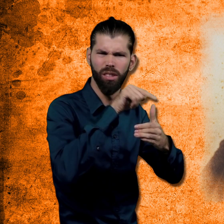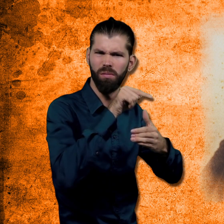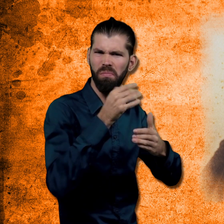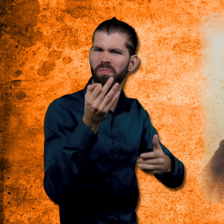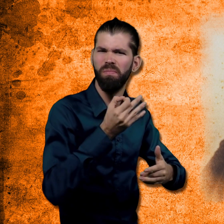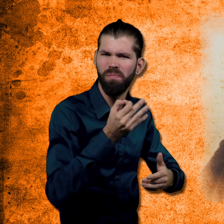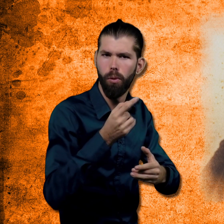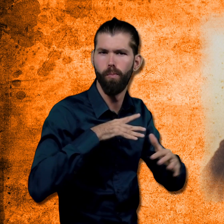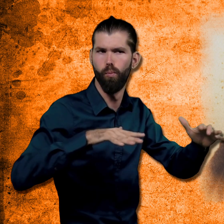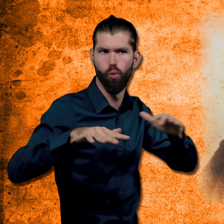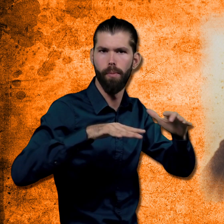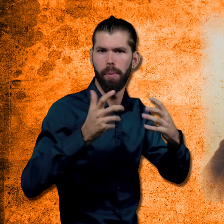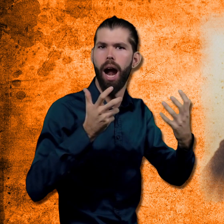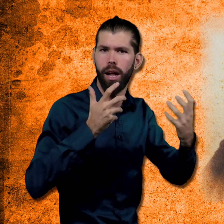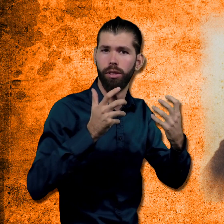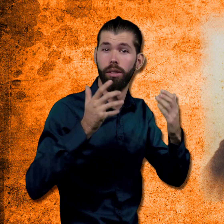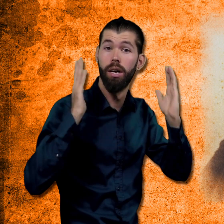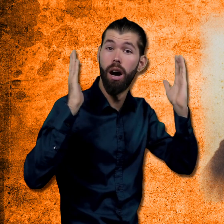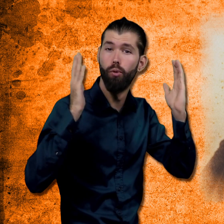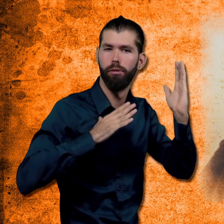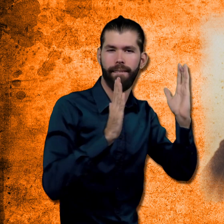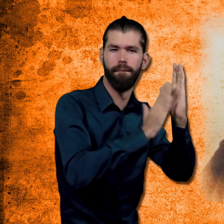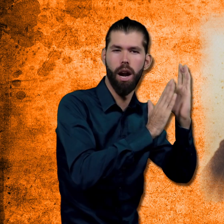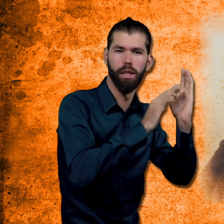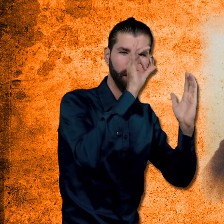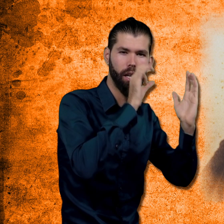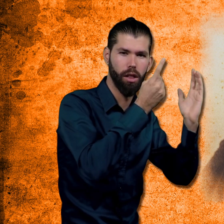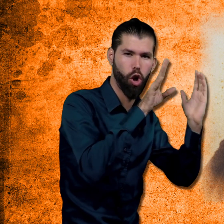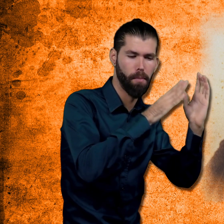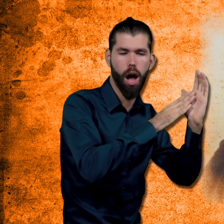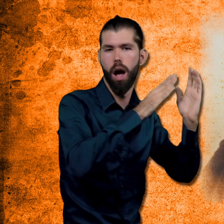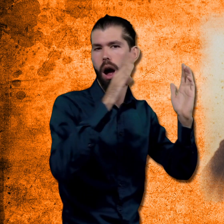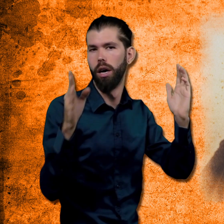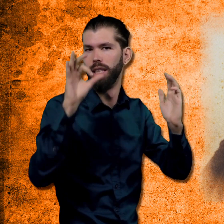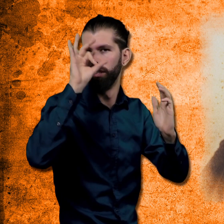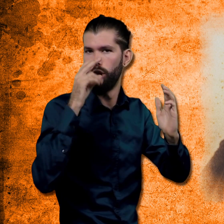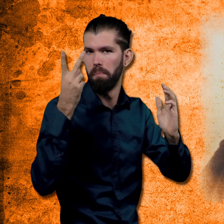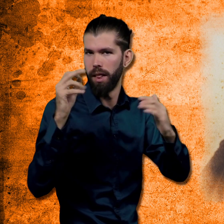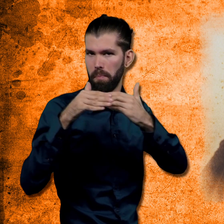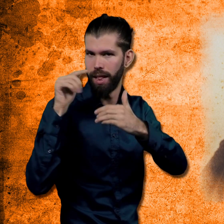moviment artístic que s’estén des de finals del segle XIX a principis del segle XX.